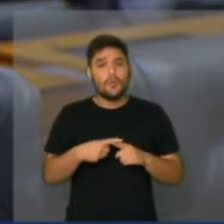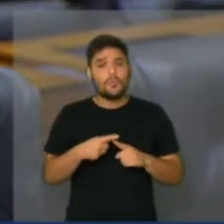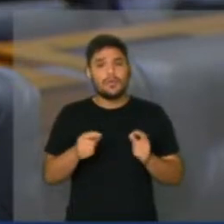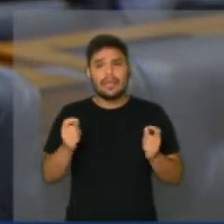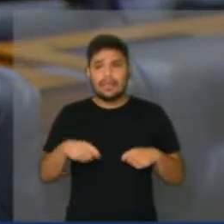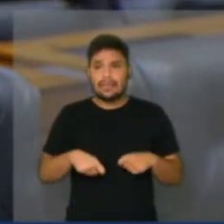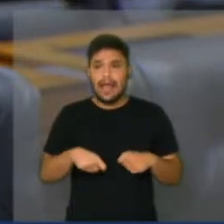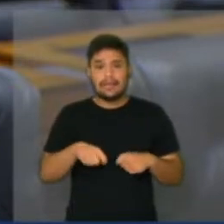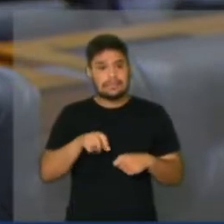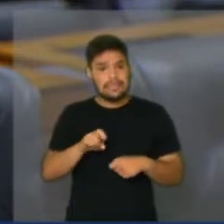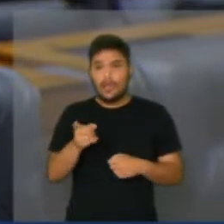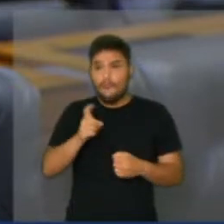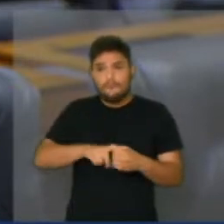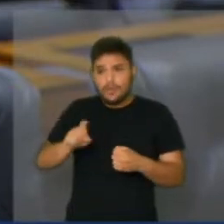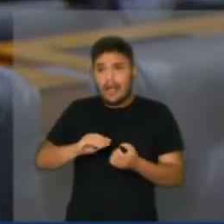MAIS ADIANTE. E PODERÃO NO FUTURO HAVER INCLUSIVE